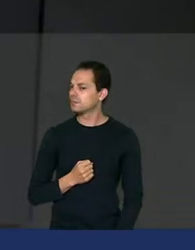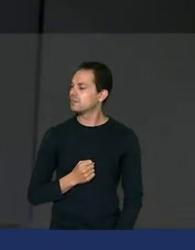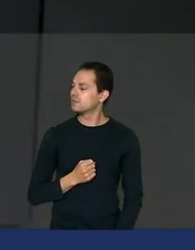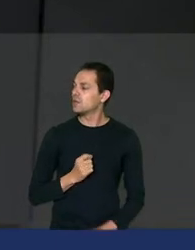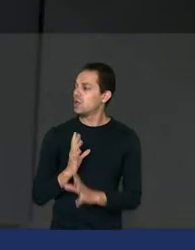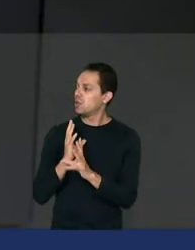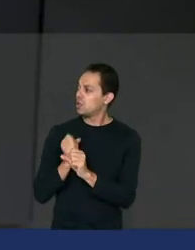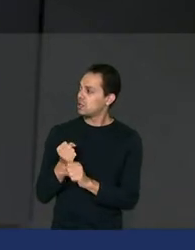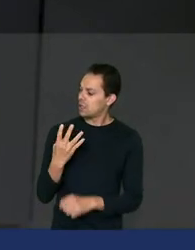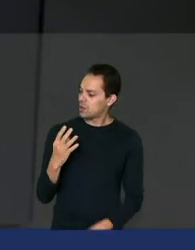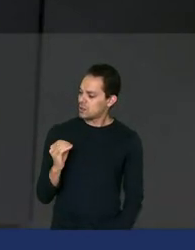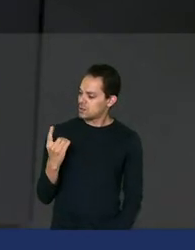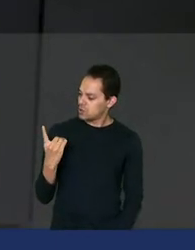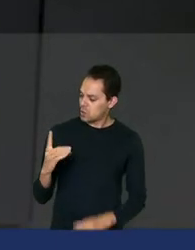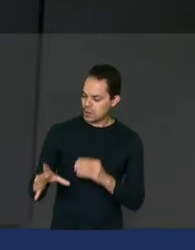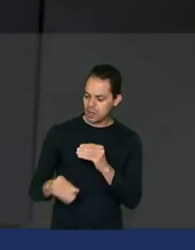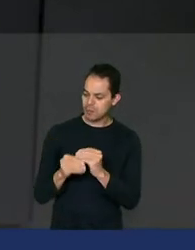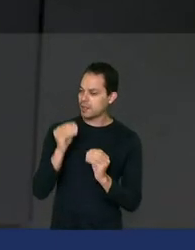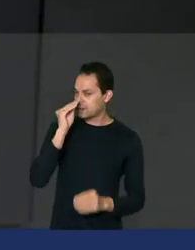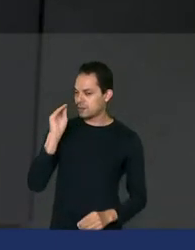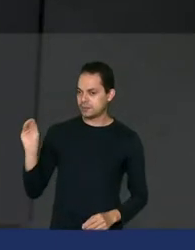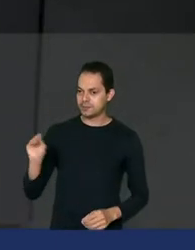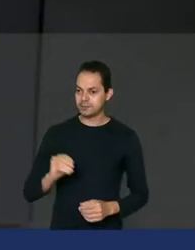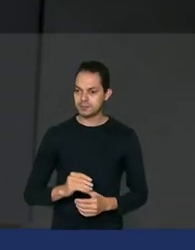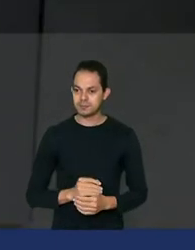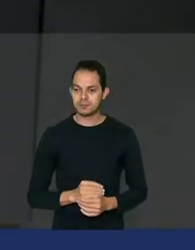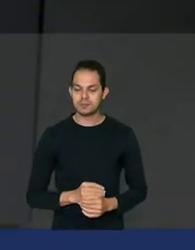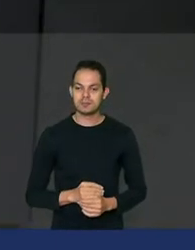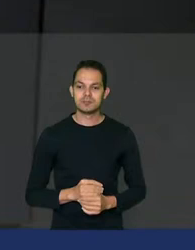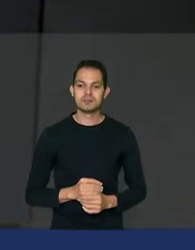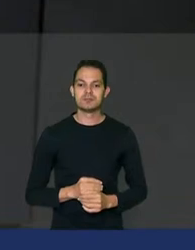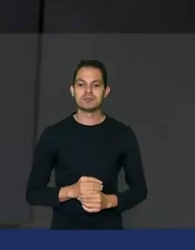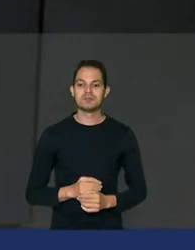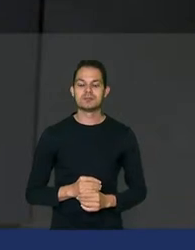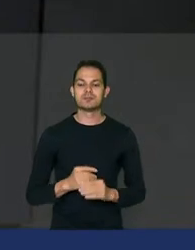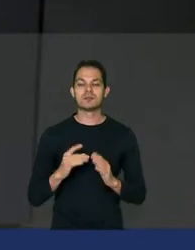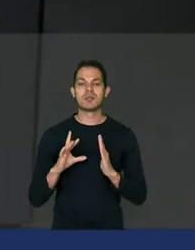ENTÃO AO RESULTADO. -- [PRESIDENTE]: TOTAL 401. ESTÁ REJEITADA A EMENDA, MANTIDO O TEXTO. DESTAQUE DE